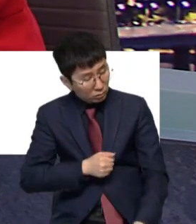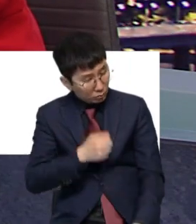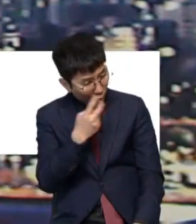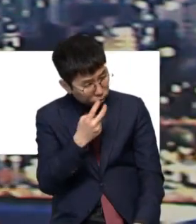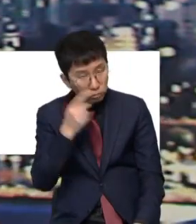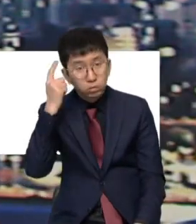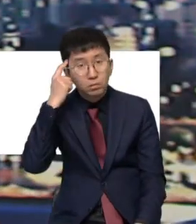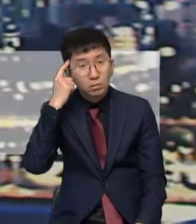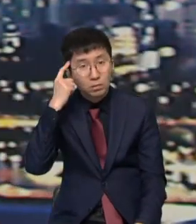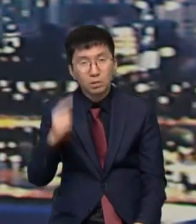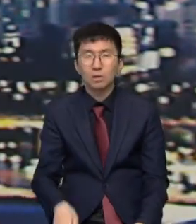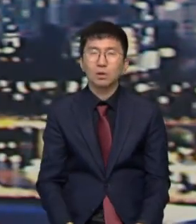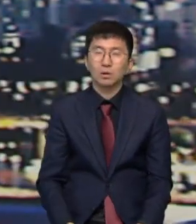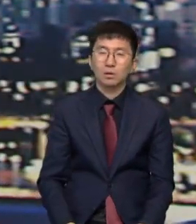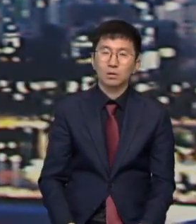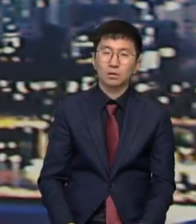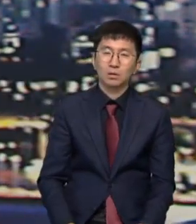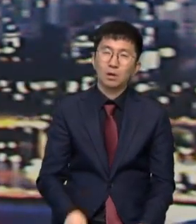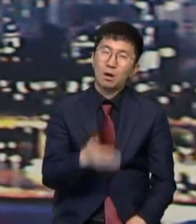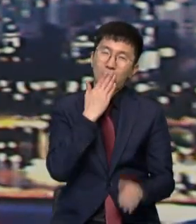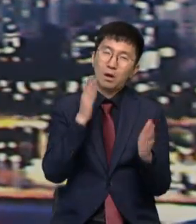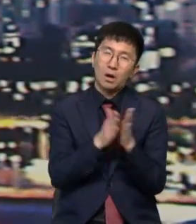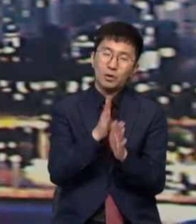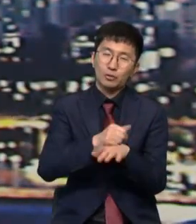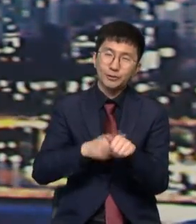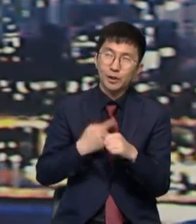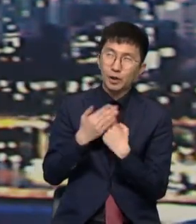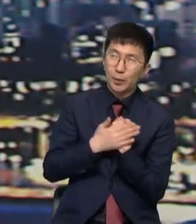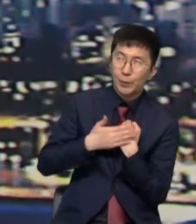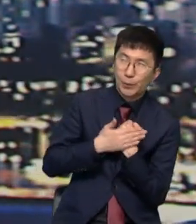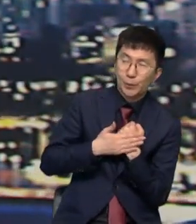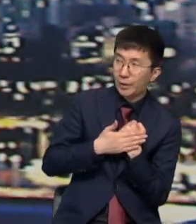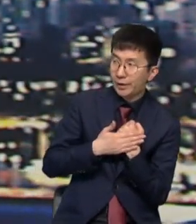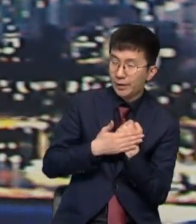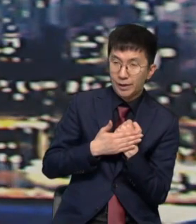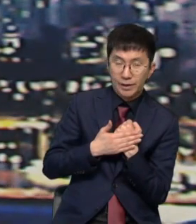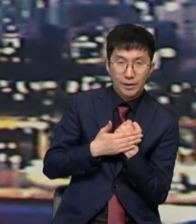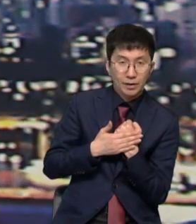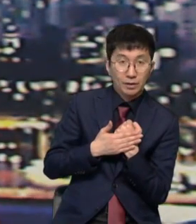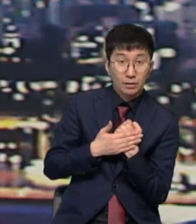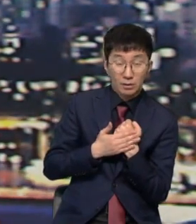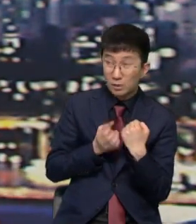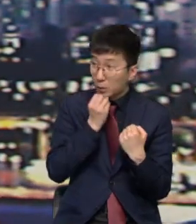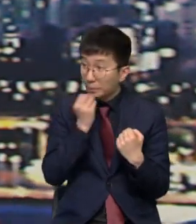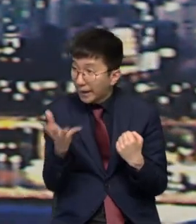(기자) 물론 중대 범죄에 가담하면서 처벌 수위를 낮추기 위해 폭로를 한다면 이를 공익제보나 내부 고발로 보기는